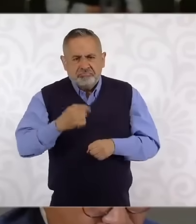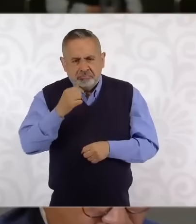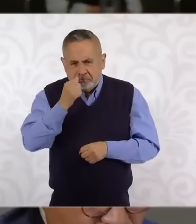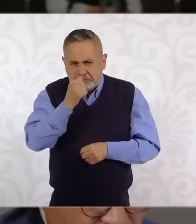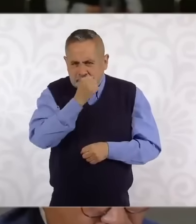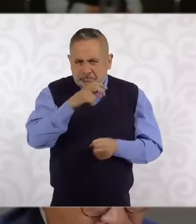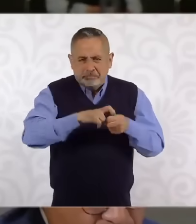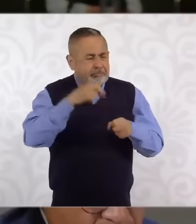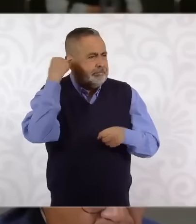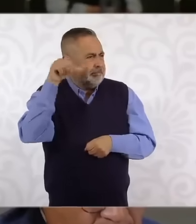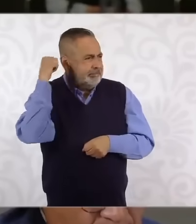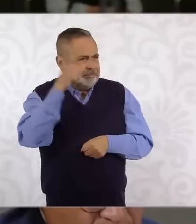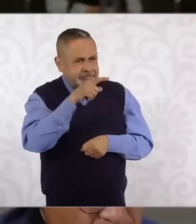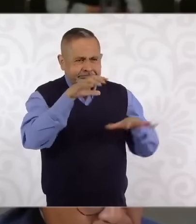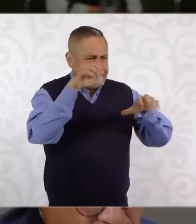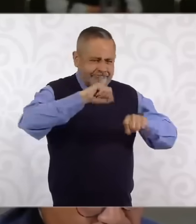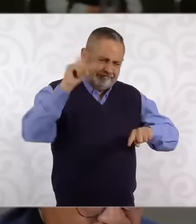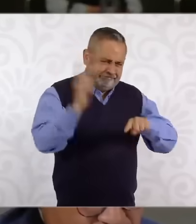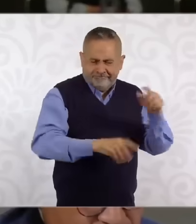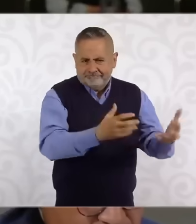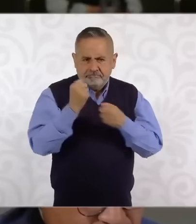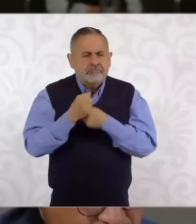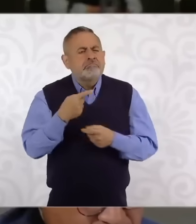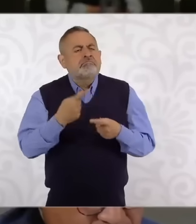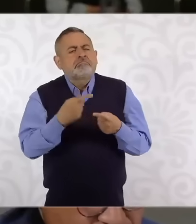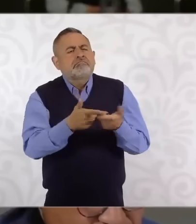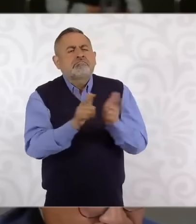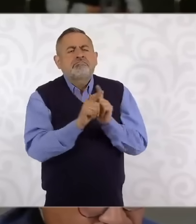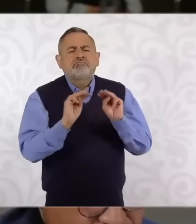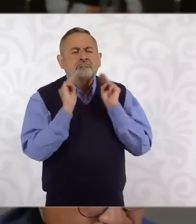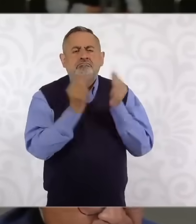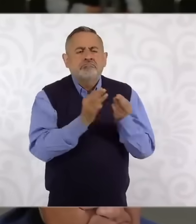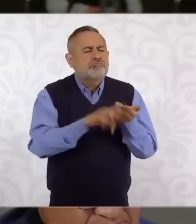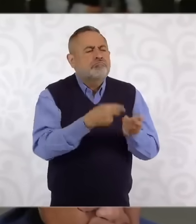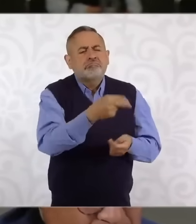Acapulco, Guerrero. Eh, ¿sabe a qué cártel podrían pertenecer y qué valor representan?